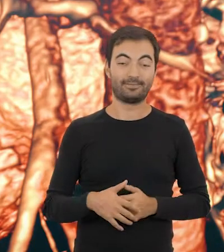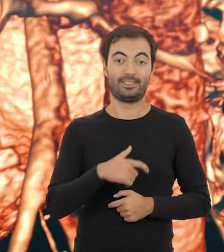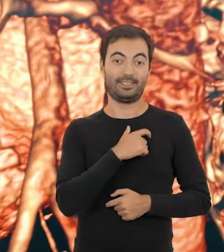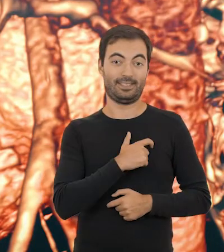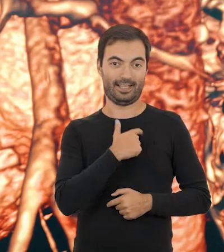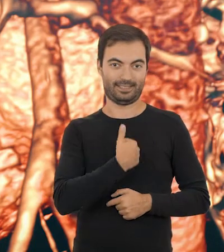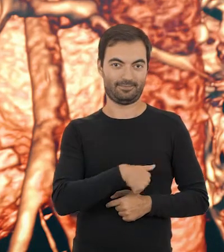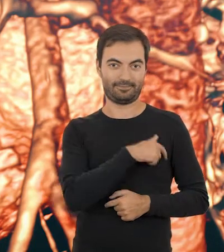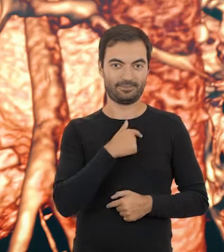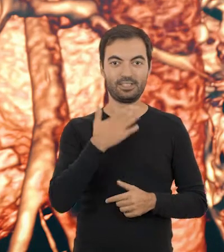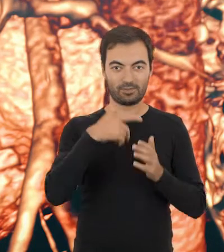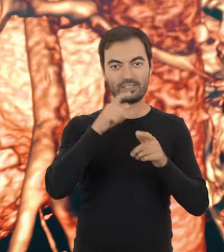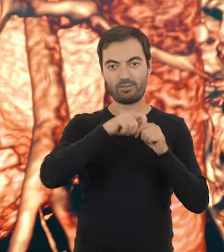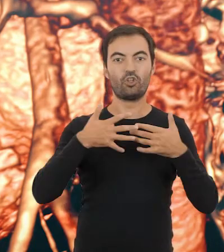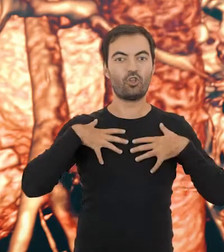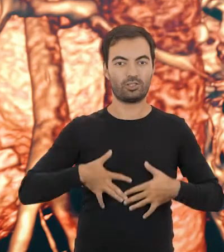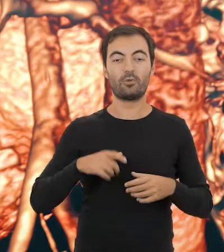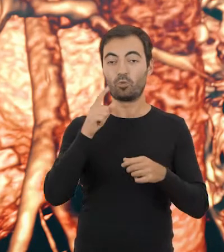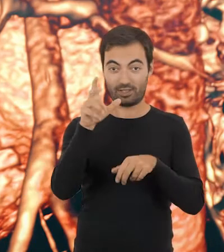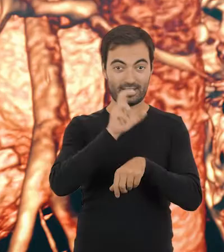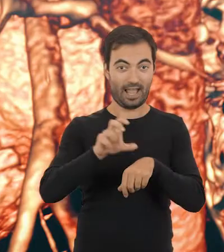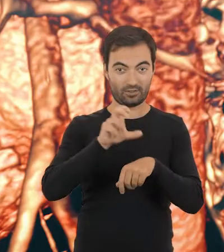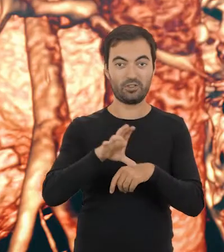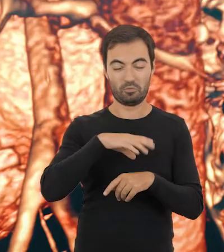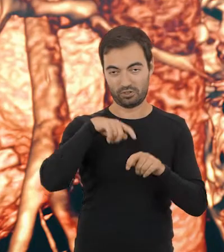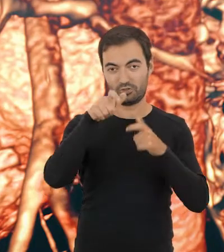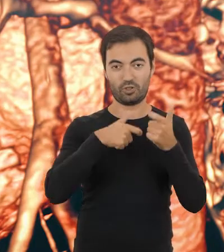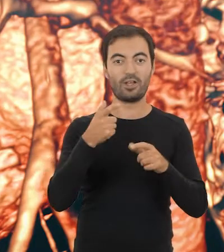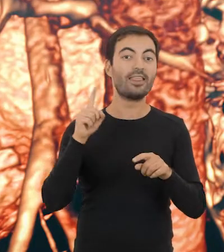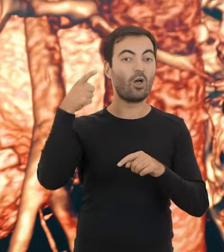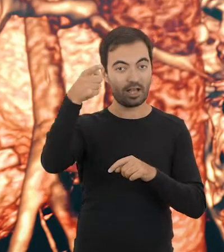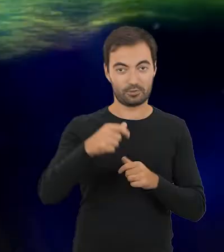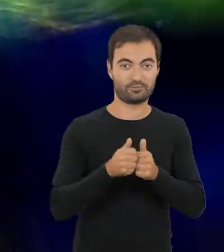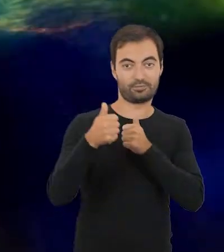Istnieje nawet technologia, która potrafi to zrobić na odległość za pomocą promienia lasera.